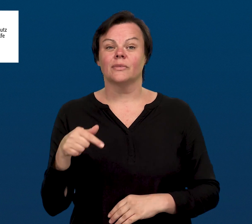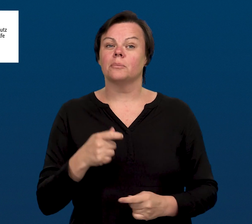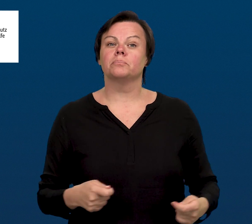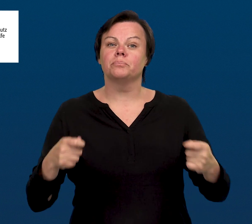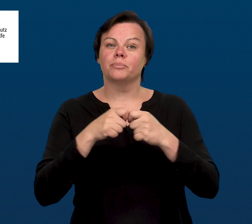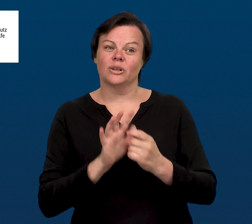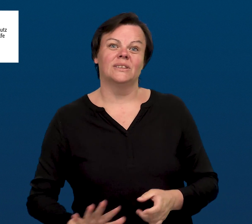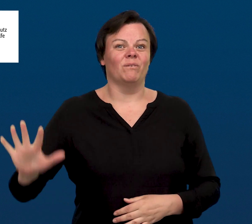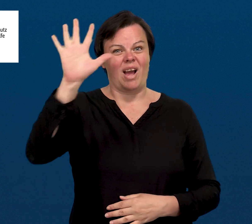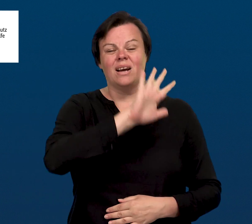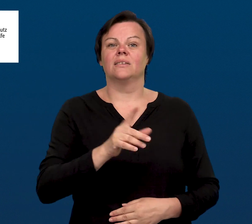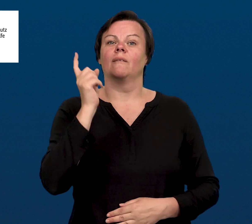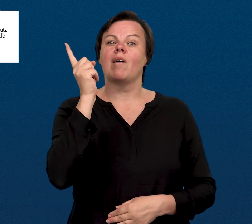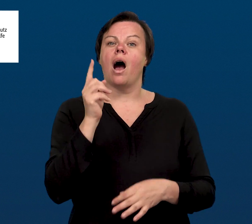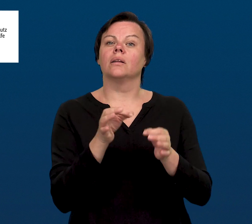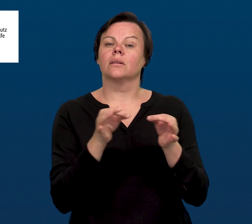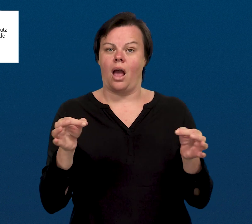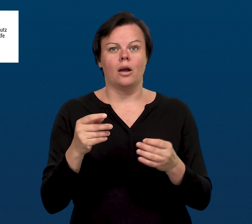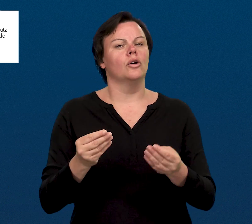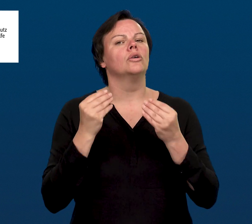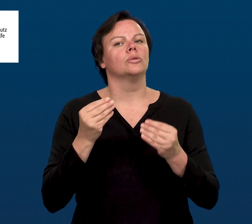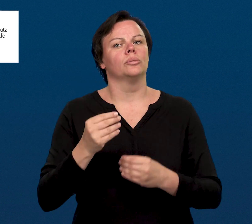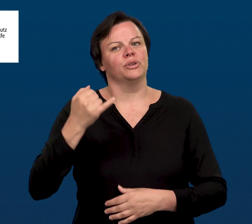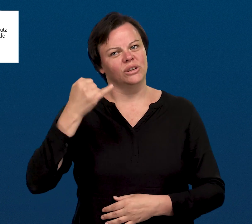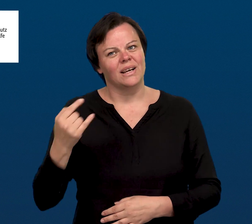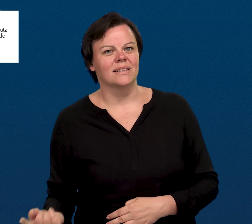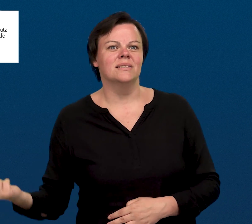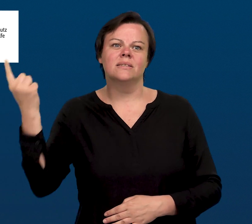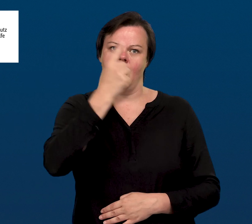Der Bundesweite Warntag findet jedes Jahr